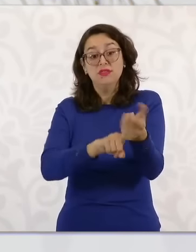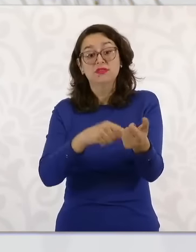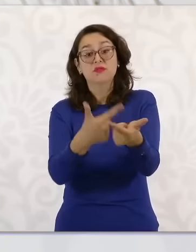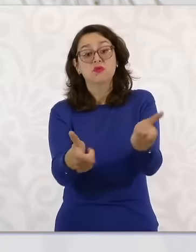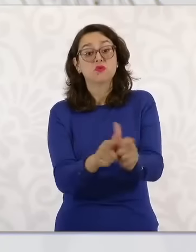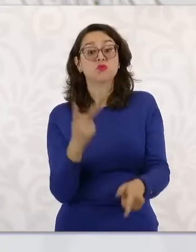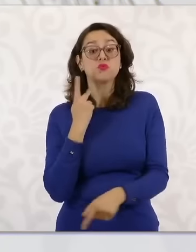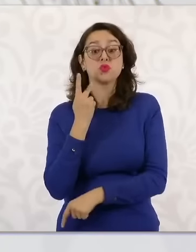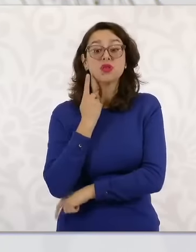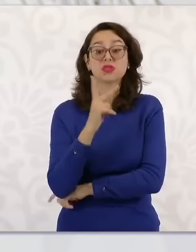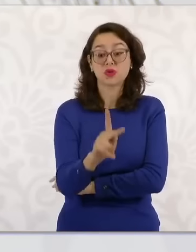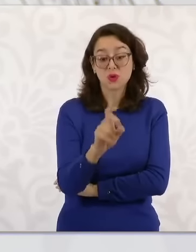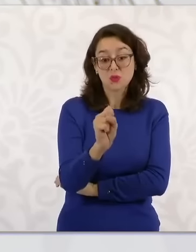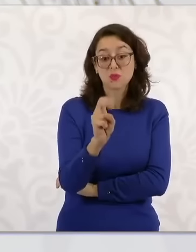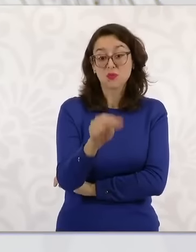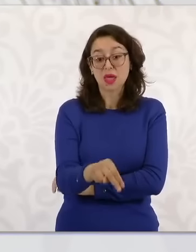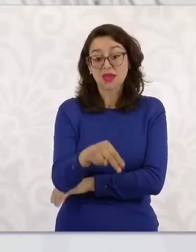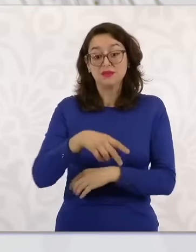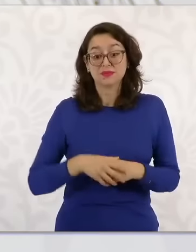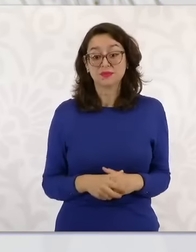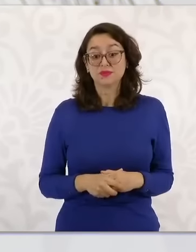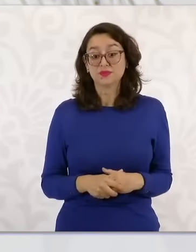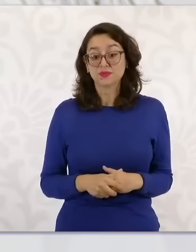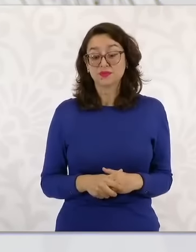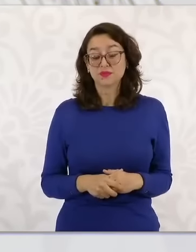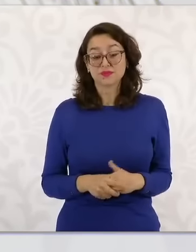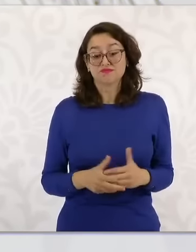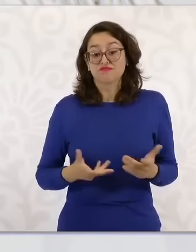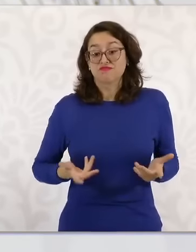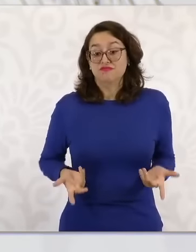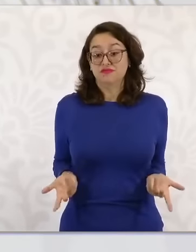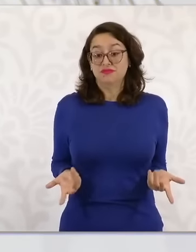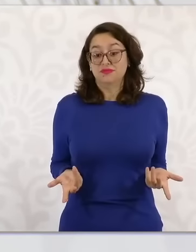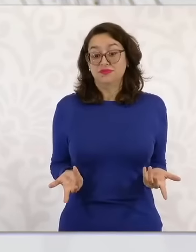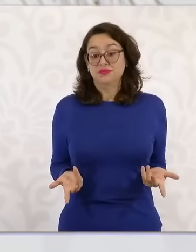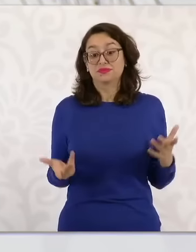Y ahora resulta que el PAN, que siempre defendió principios de lo que se llama la derecha,